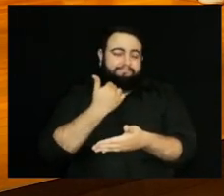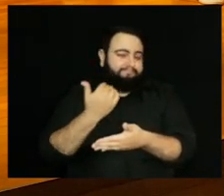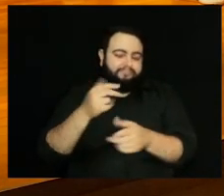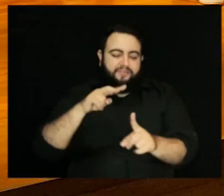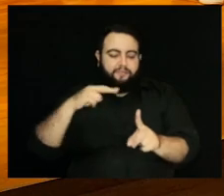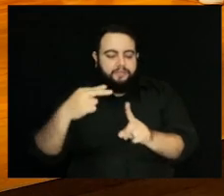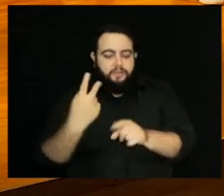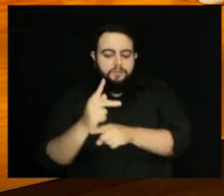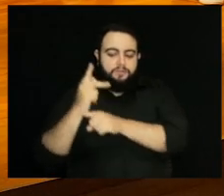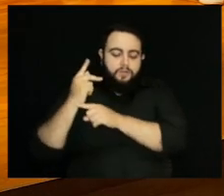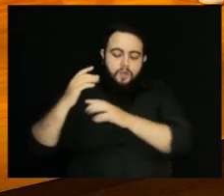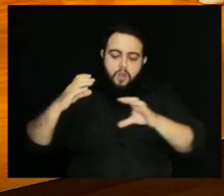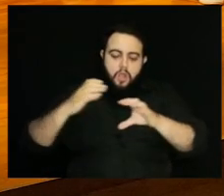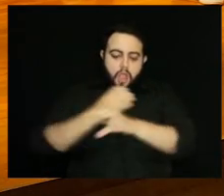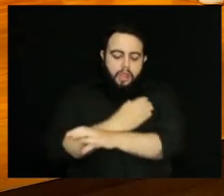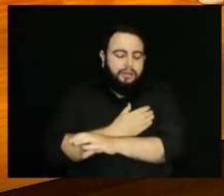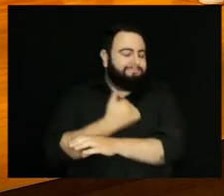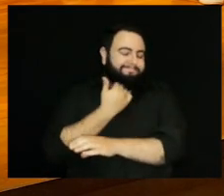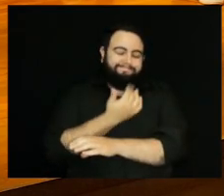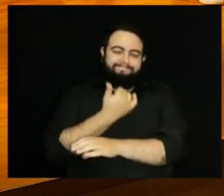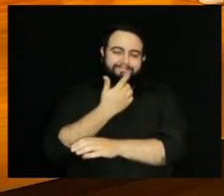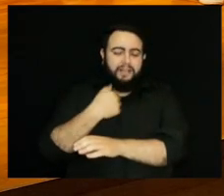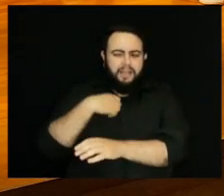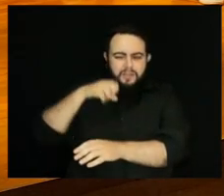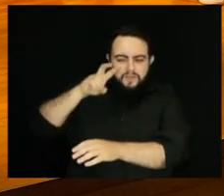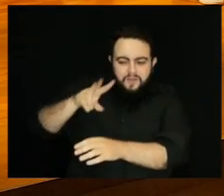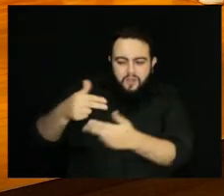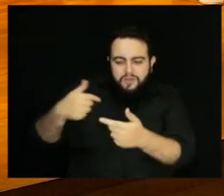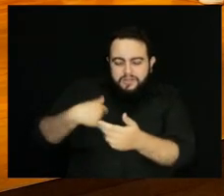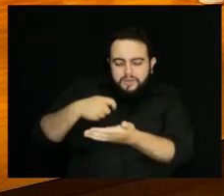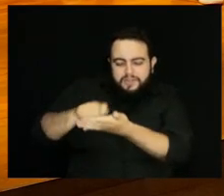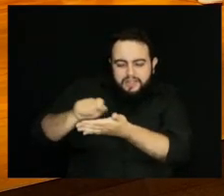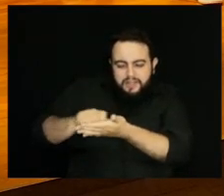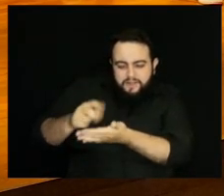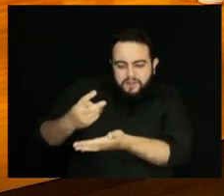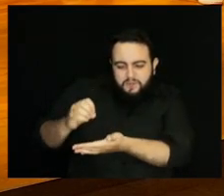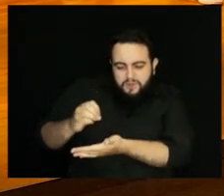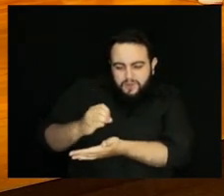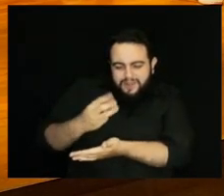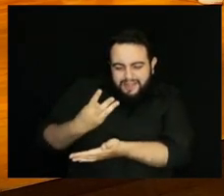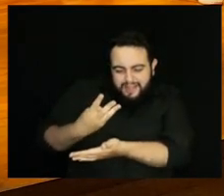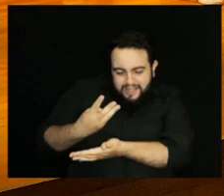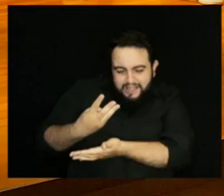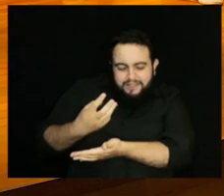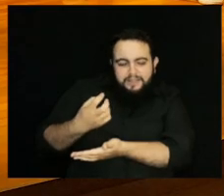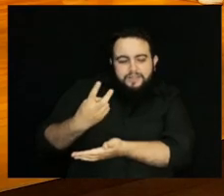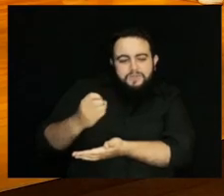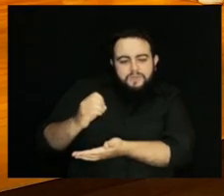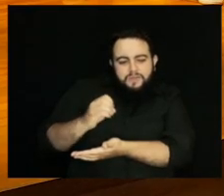as coisas que eu escrevi lá em 2003, 2004, como jornalista, a quantidade de coisa que eu errei